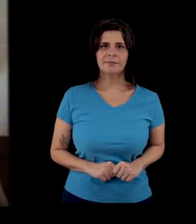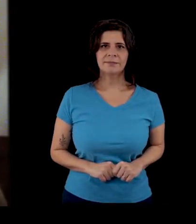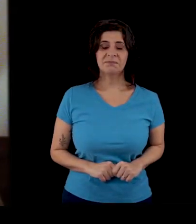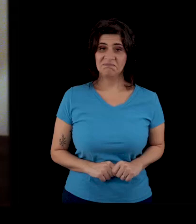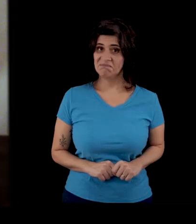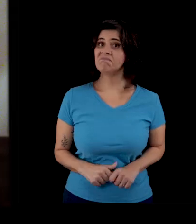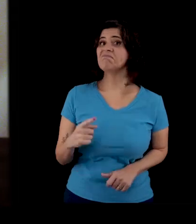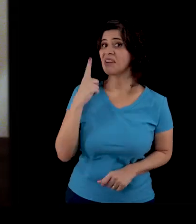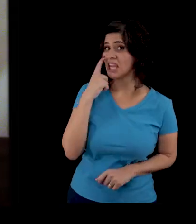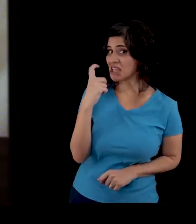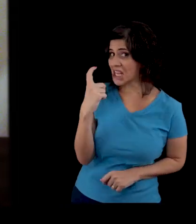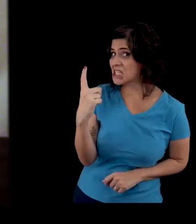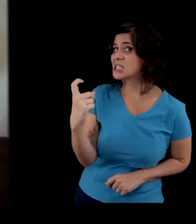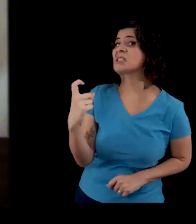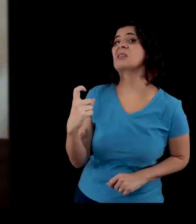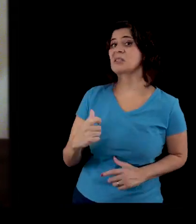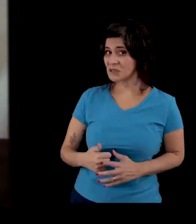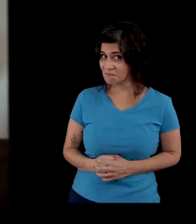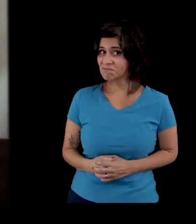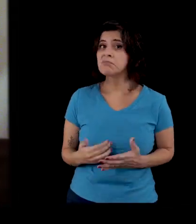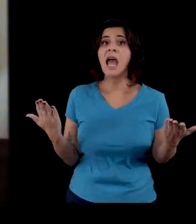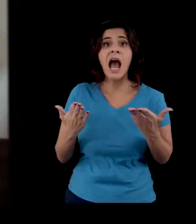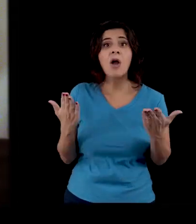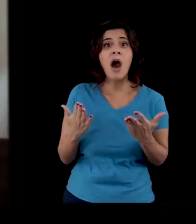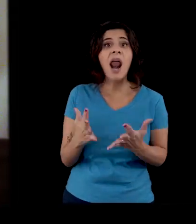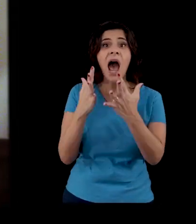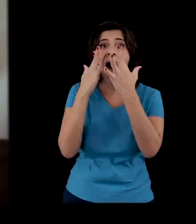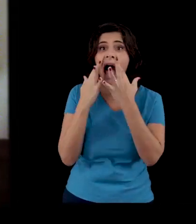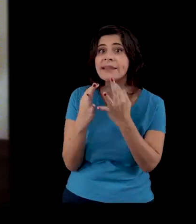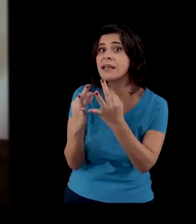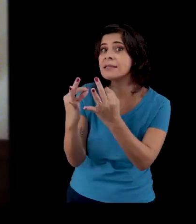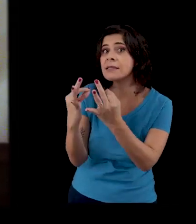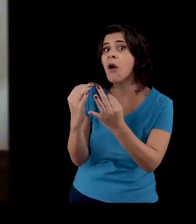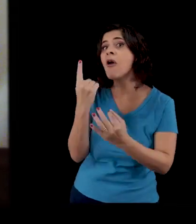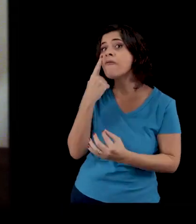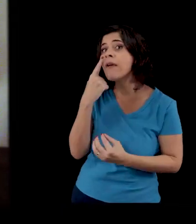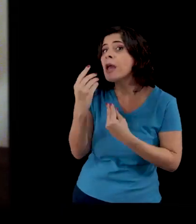Curioso, não é? Agora, prestem atenção, porque vocês vão ver como é feito.